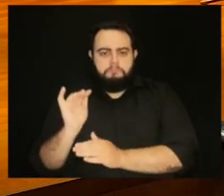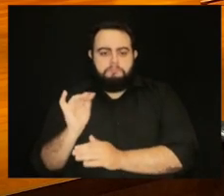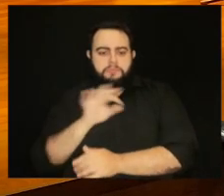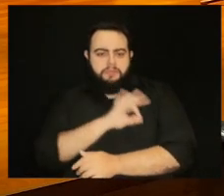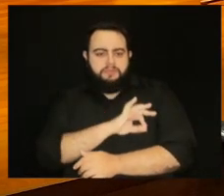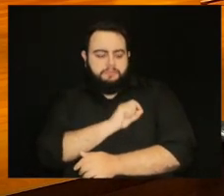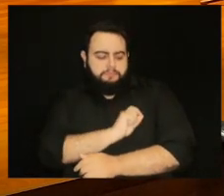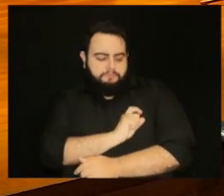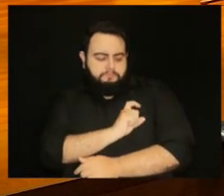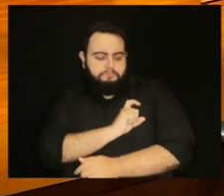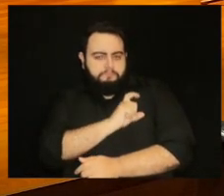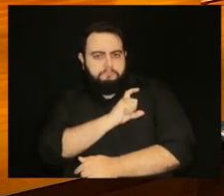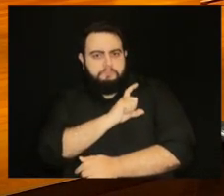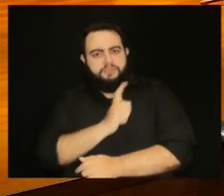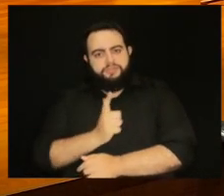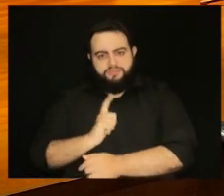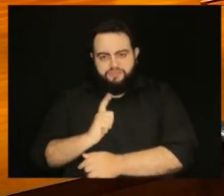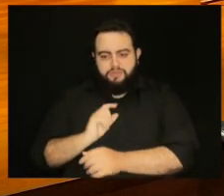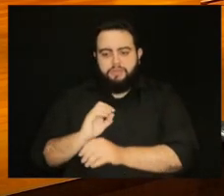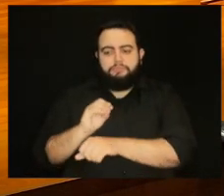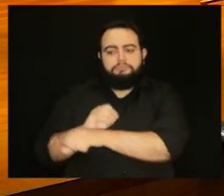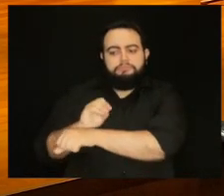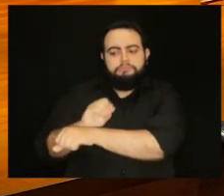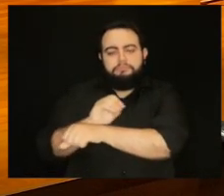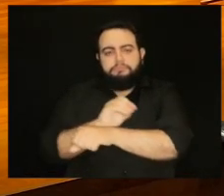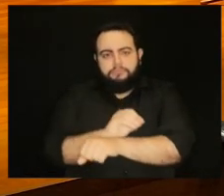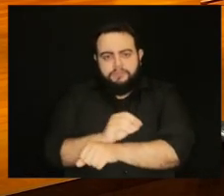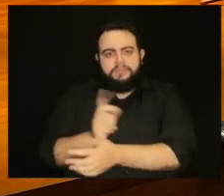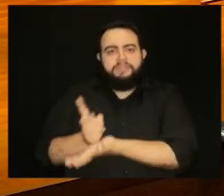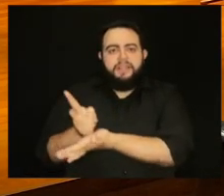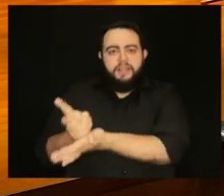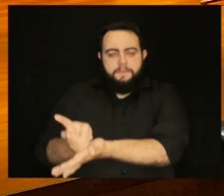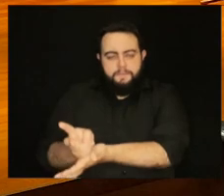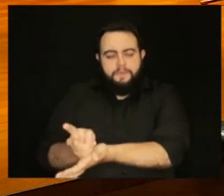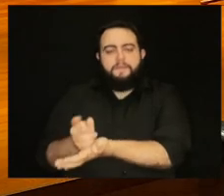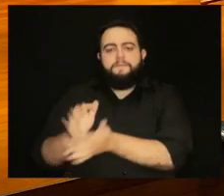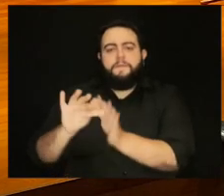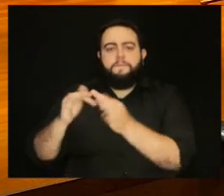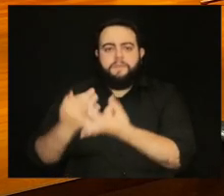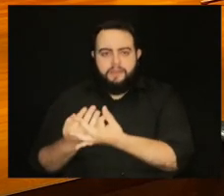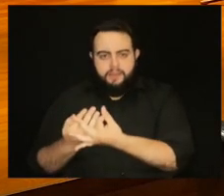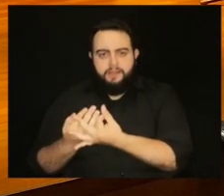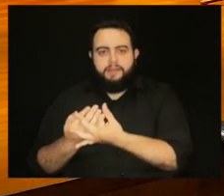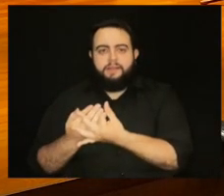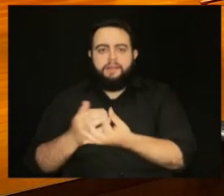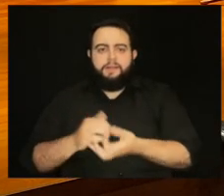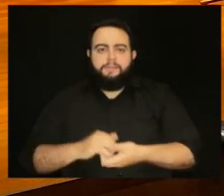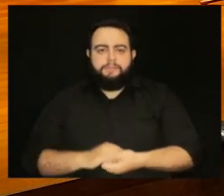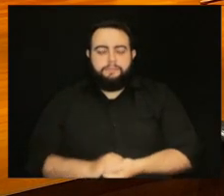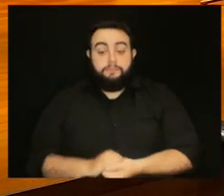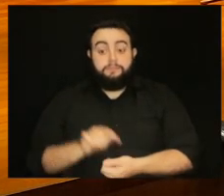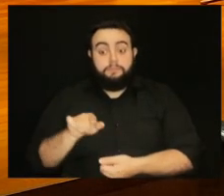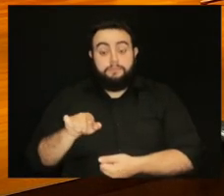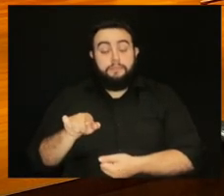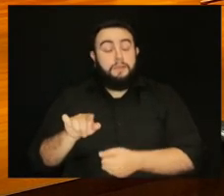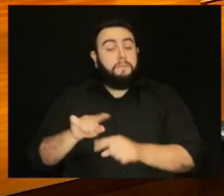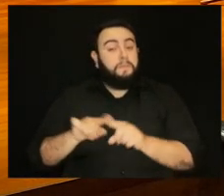ia subindo e tal. Ele sustentava sempre a família quando a mãe dele tinha sido escrava do tio